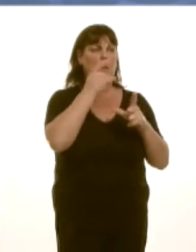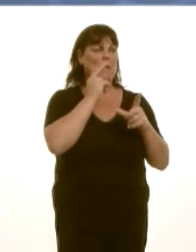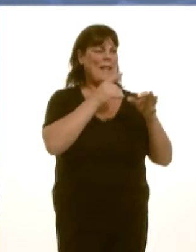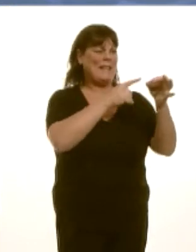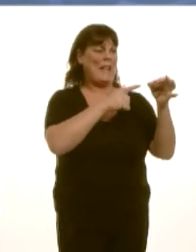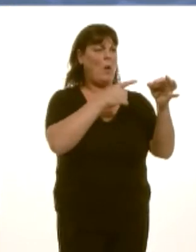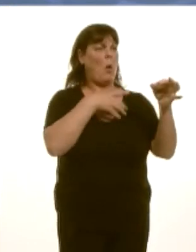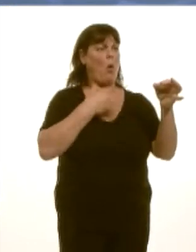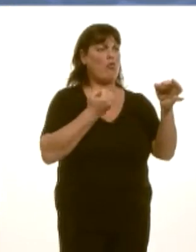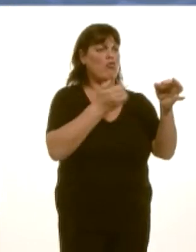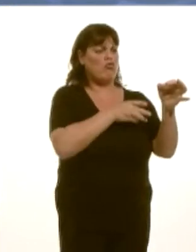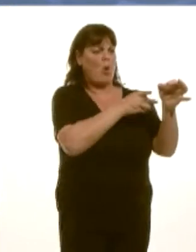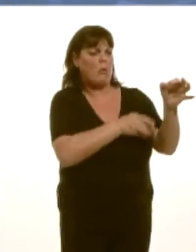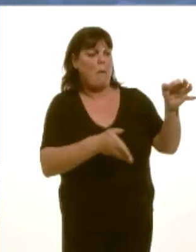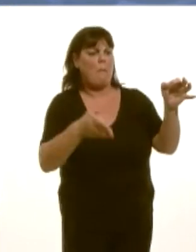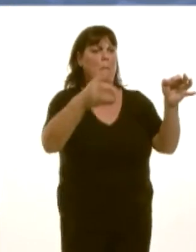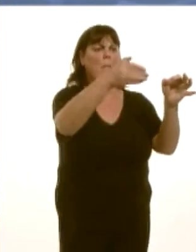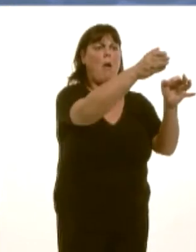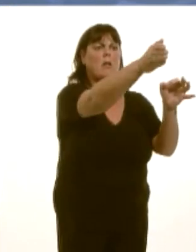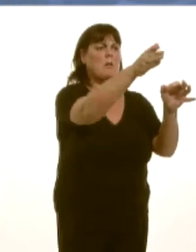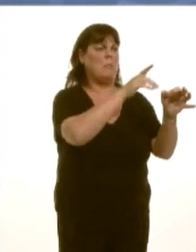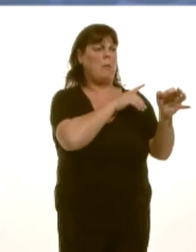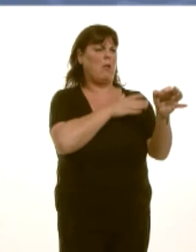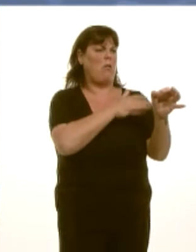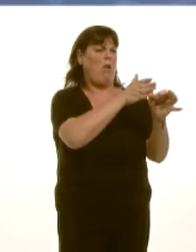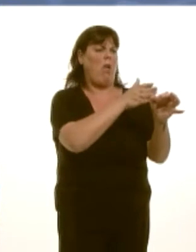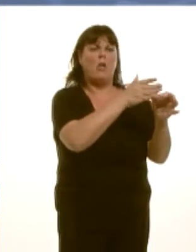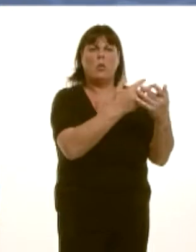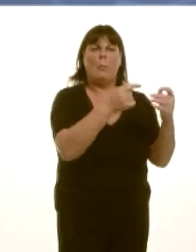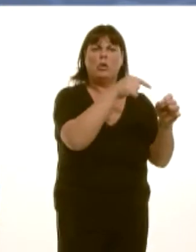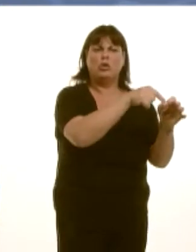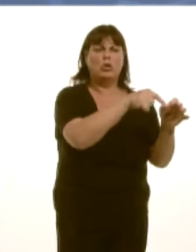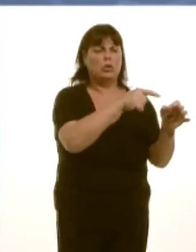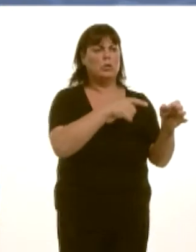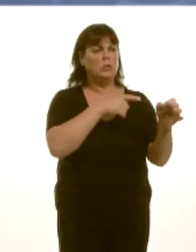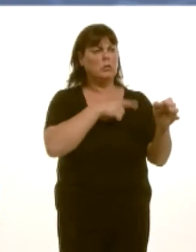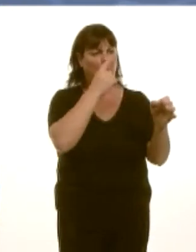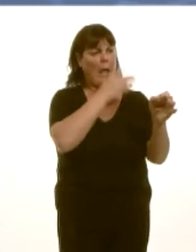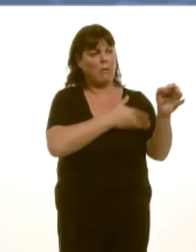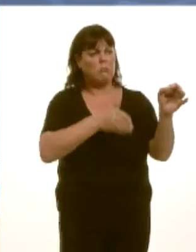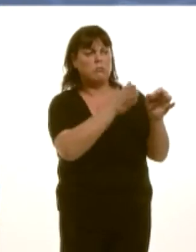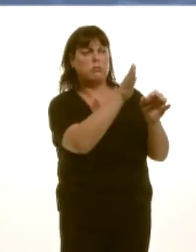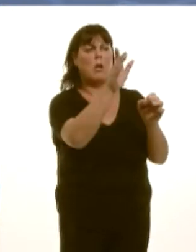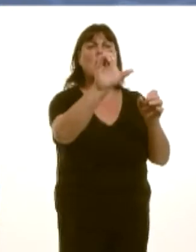Mae’ch rhagflaenydd chi, rai blynyddoedd yn ôl, wedi cydnabod yr anhawster o yrru yn y rhan hon o Abergwaun.